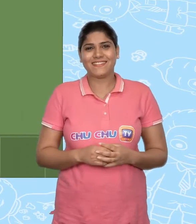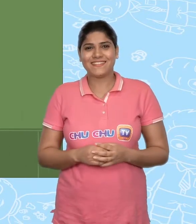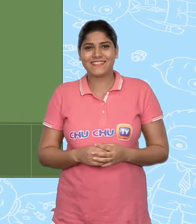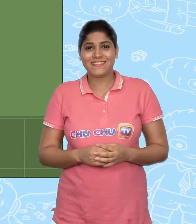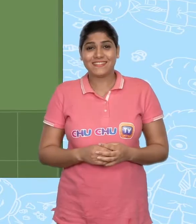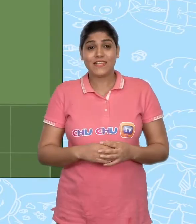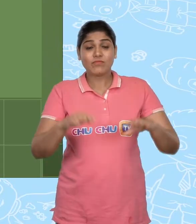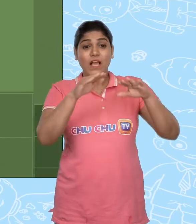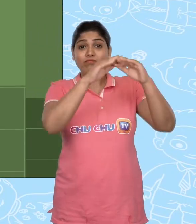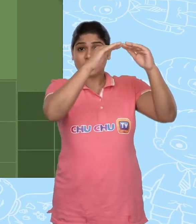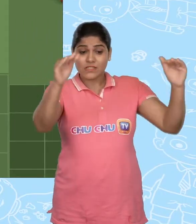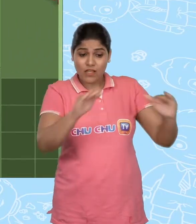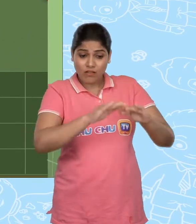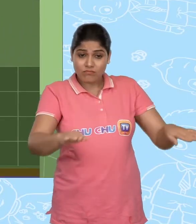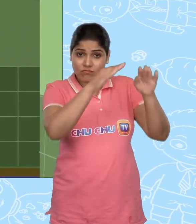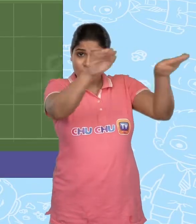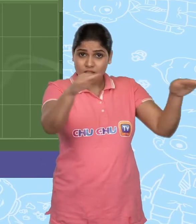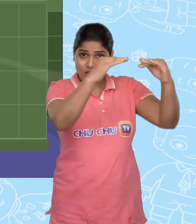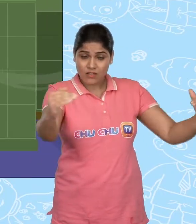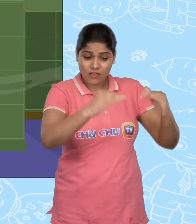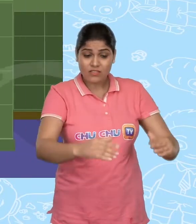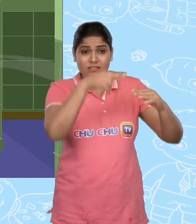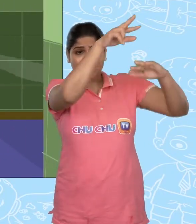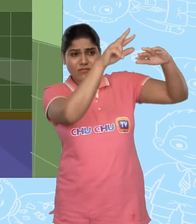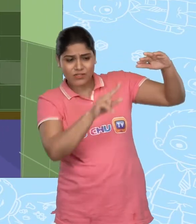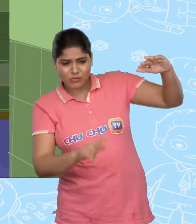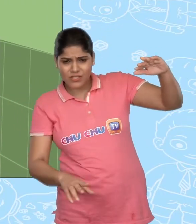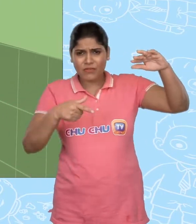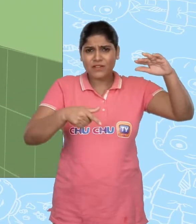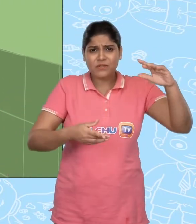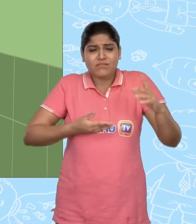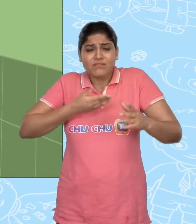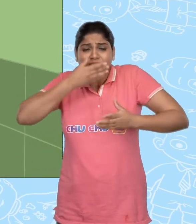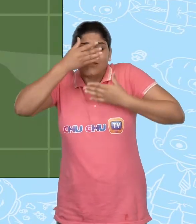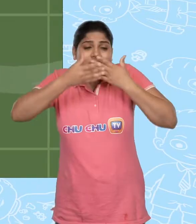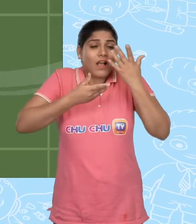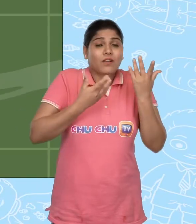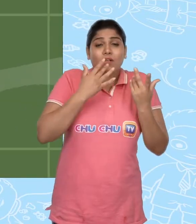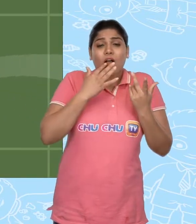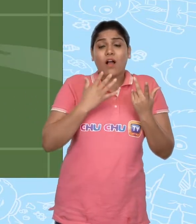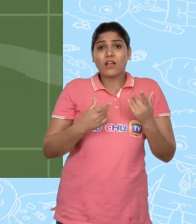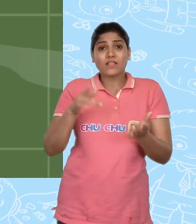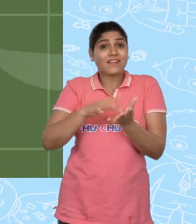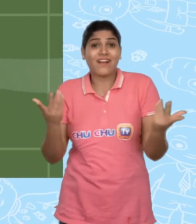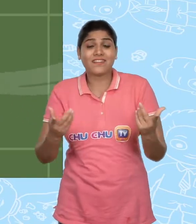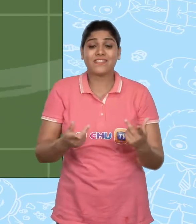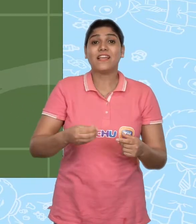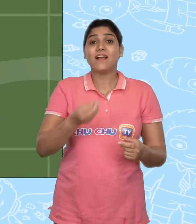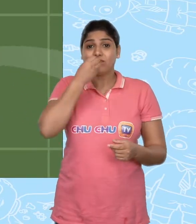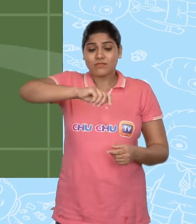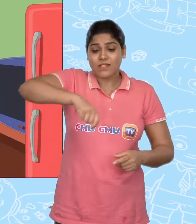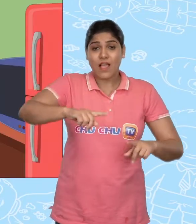सीढ़ियों से नीचे उतरते वक्त, अचानक उसे रसोई से ऐसी भीनी खुशबू आई कि उसके मुंह में पानी आने लगा.